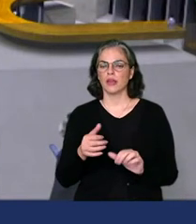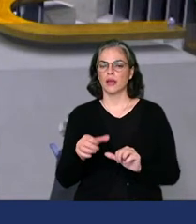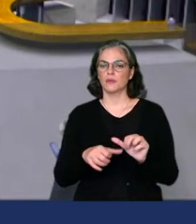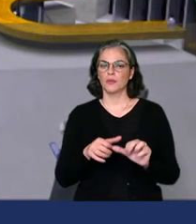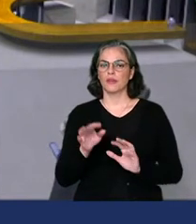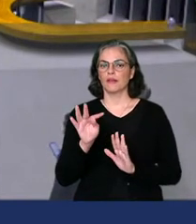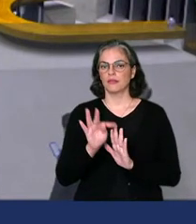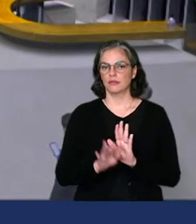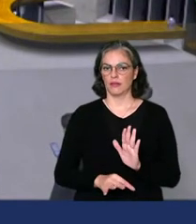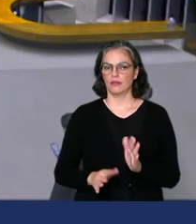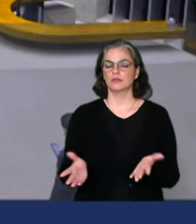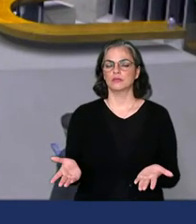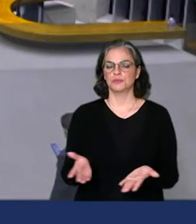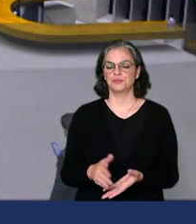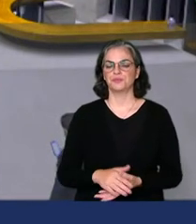FRED COSTA. -- [DEPUTADO]: QUERO